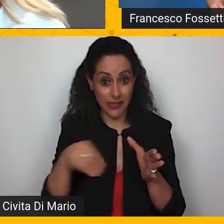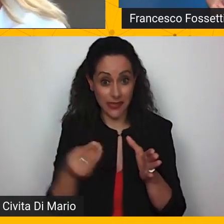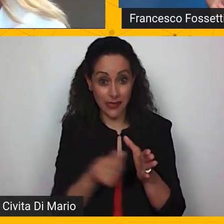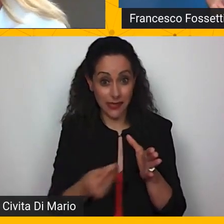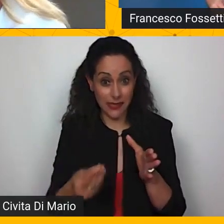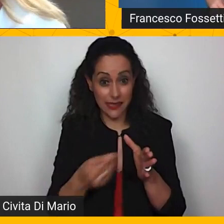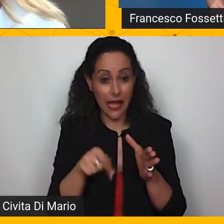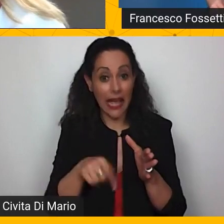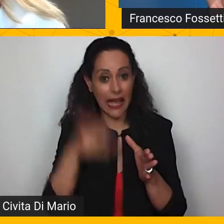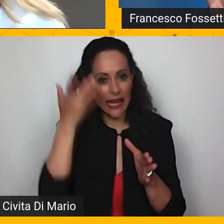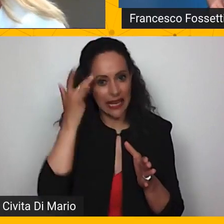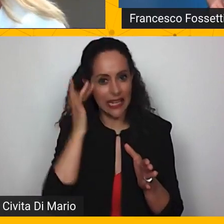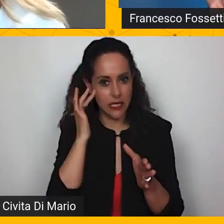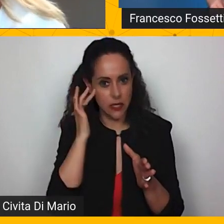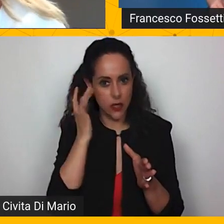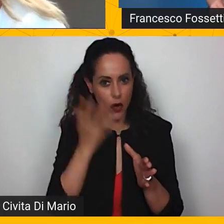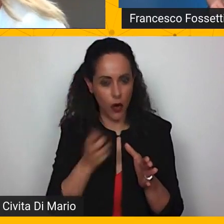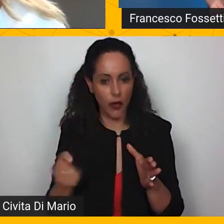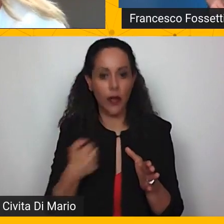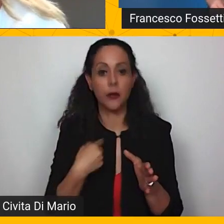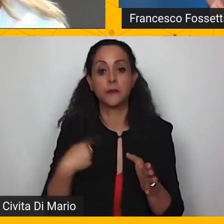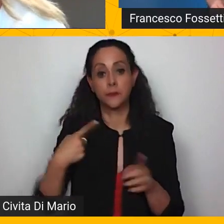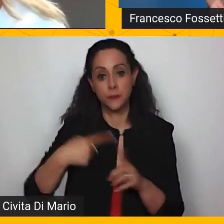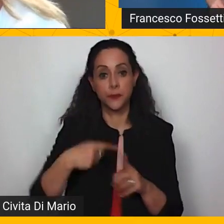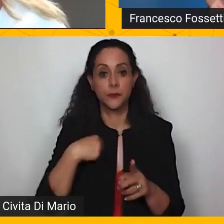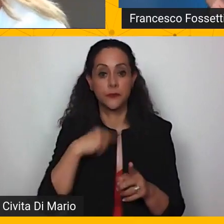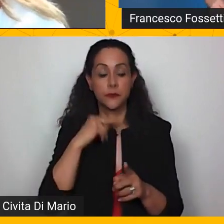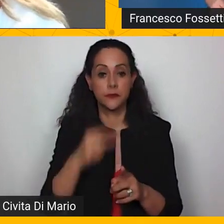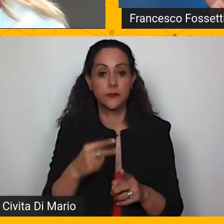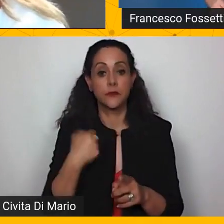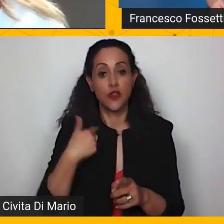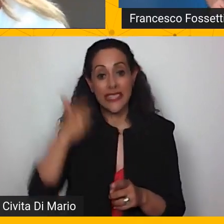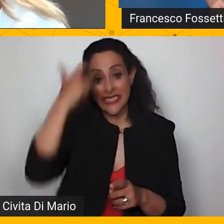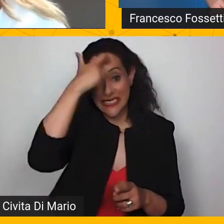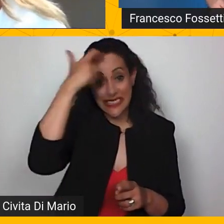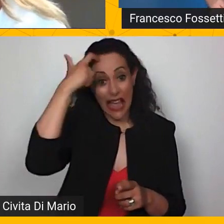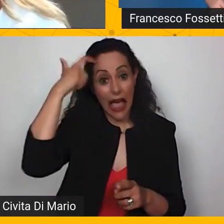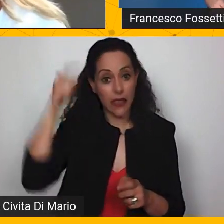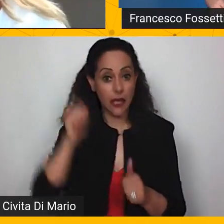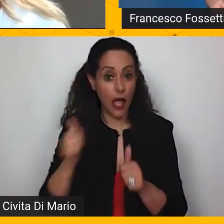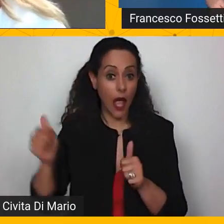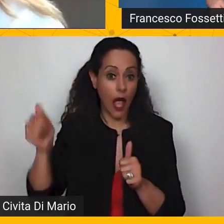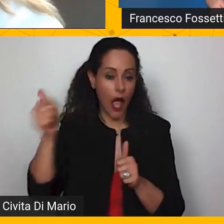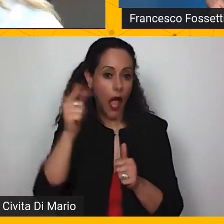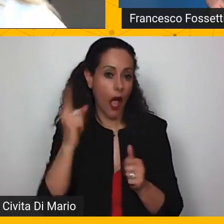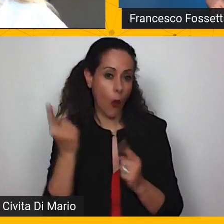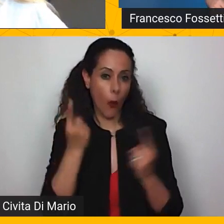diciamo un rischio concreto fra l'altro è importante anche citare che ci sono alcuni stati